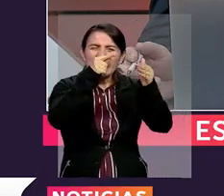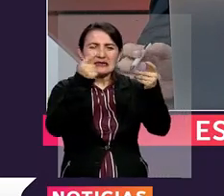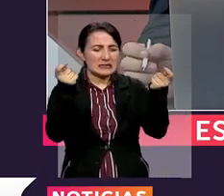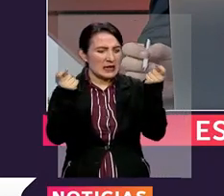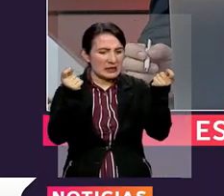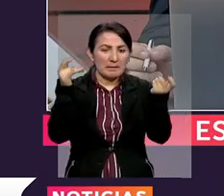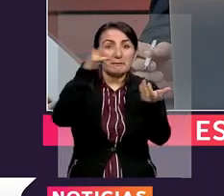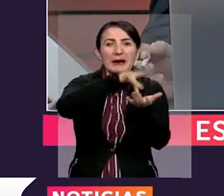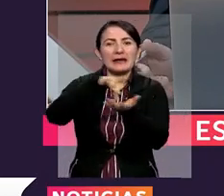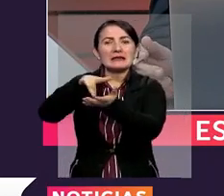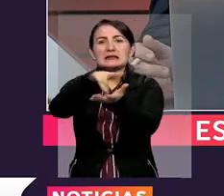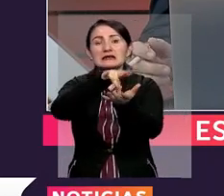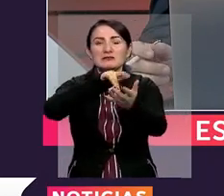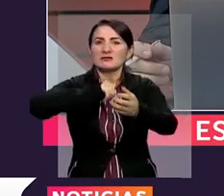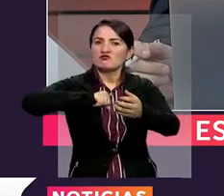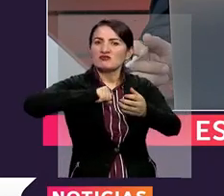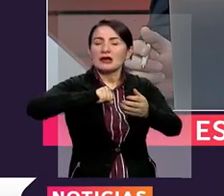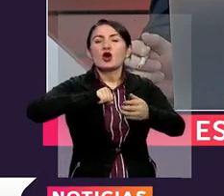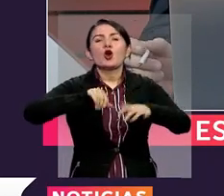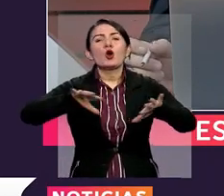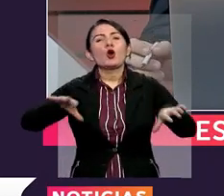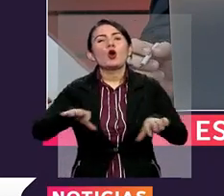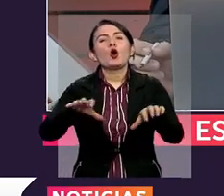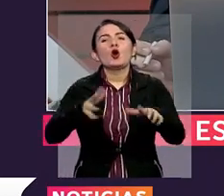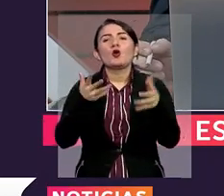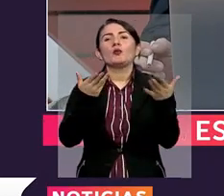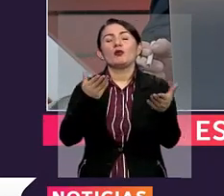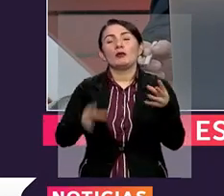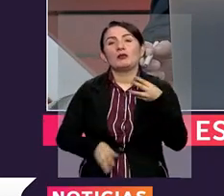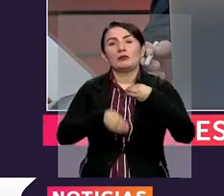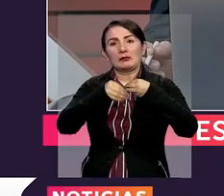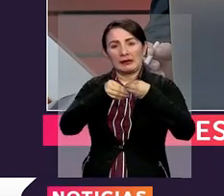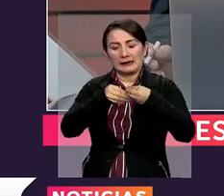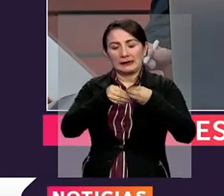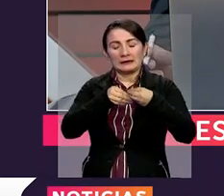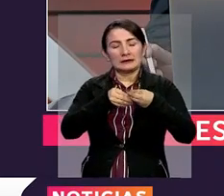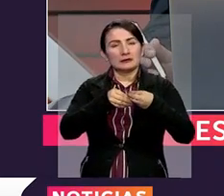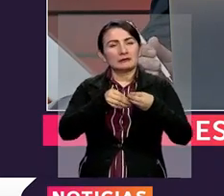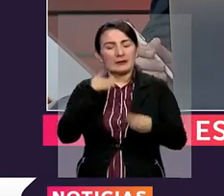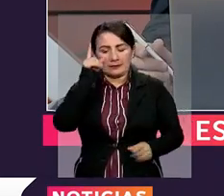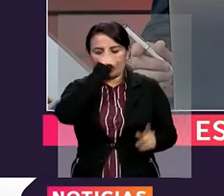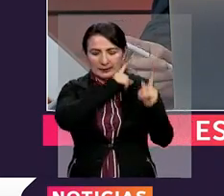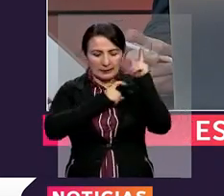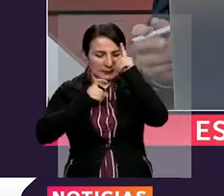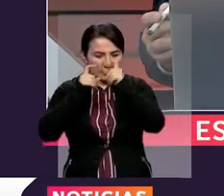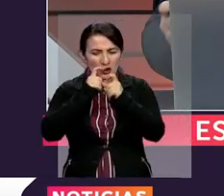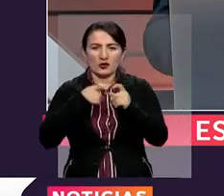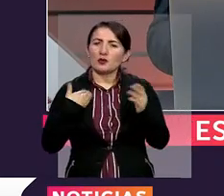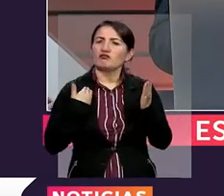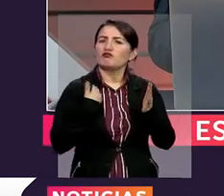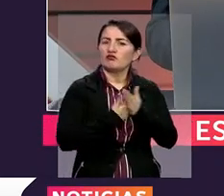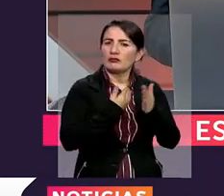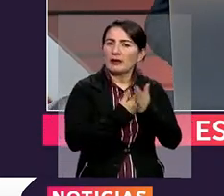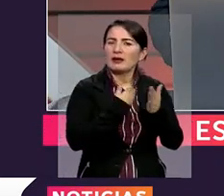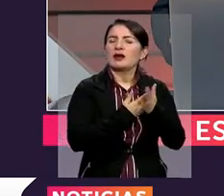POR OTRO LADO, EN SU YO, NO SóLO SE HA PENSADO EN LO QUE SIGNIFICA LA DEMOCRACIA, LO QUE